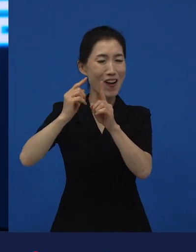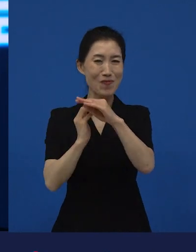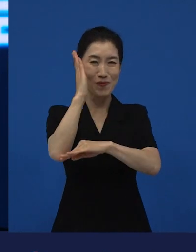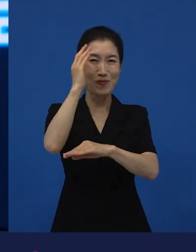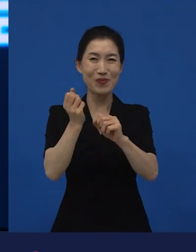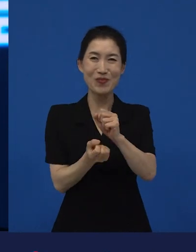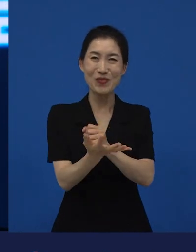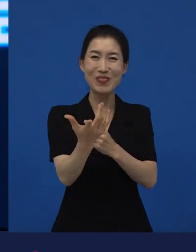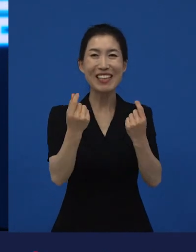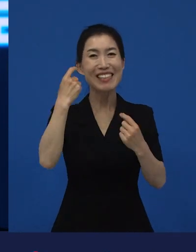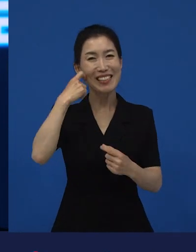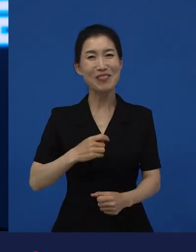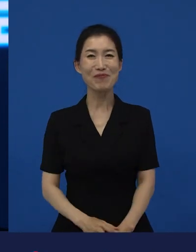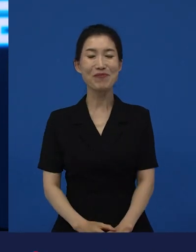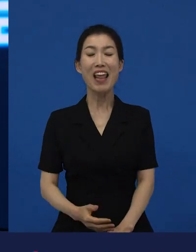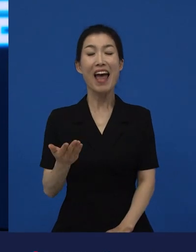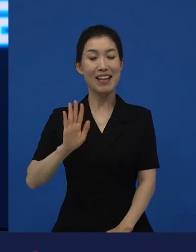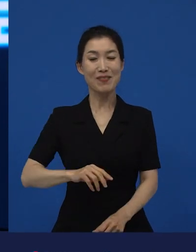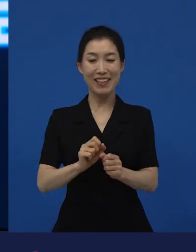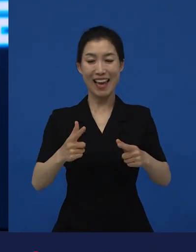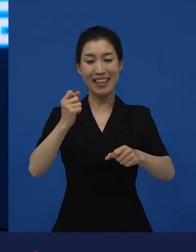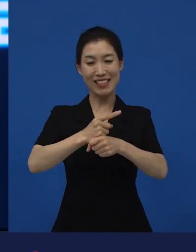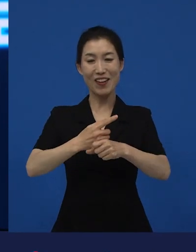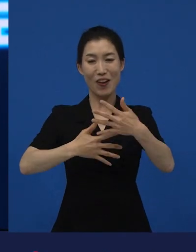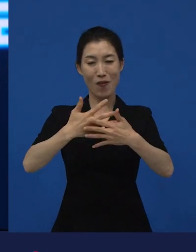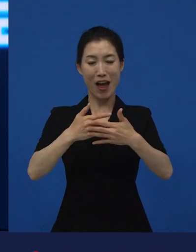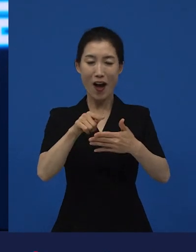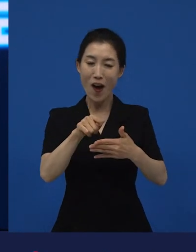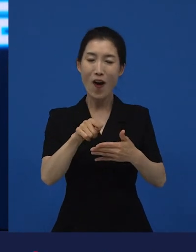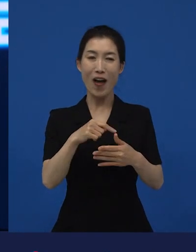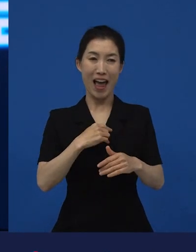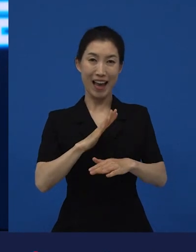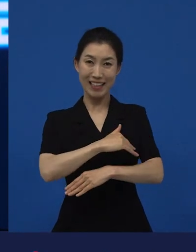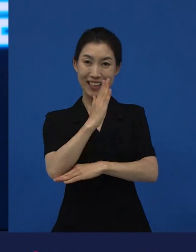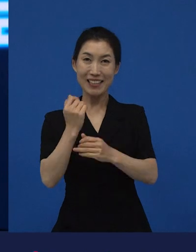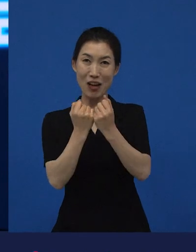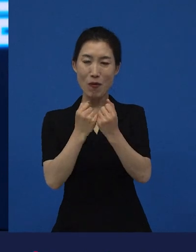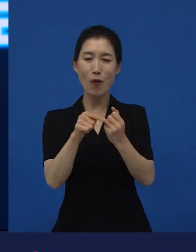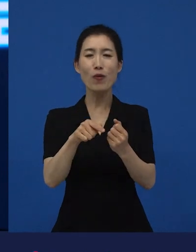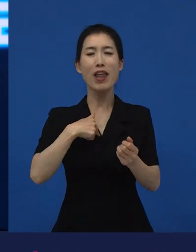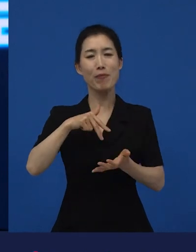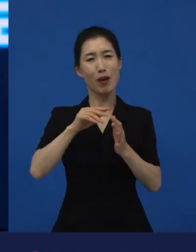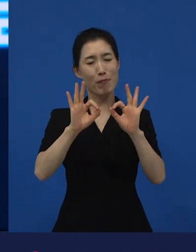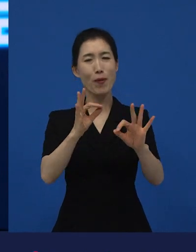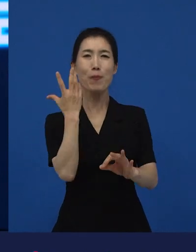그게 저에게는 큰 매력으로 다가오고 그것이 한국 영화의 다양성에 기여하고